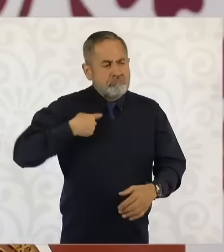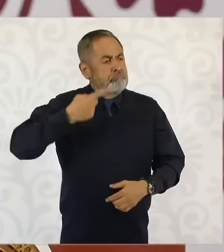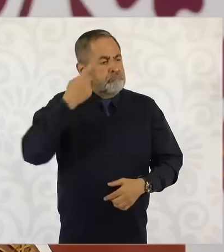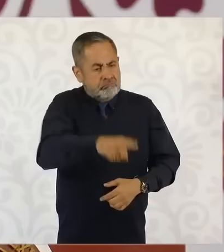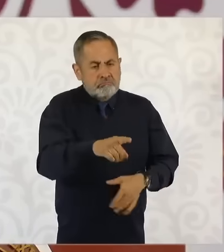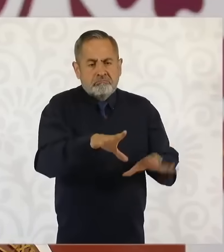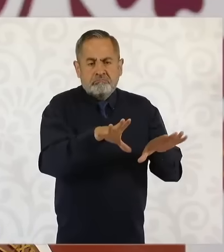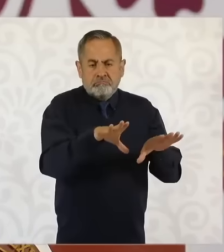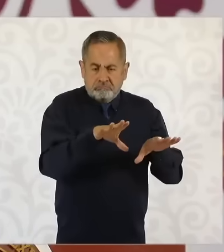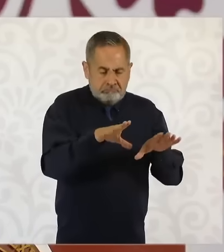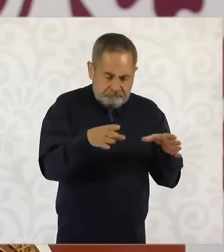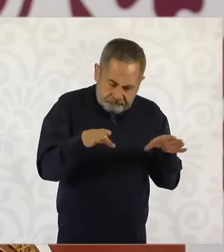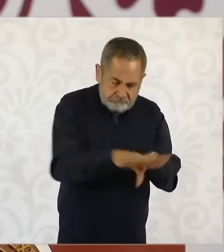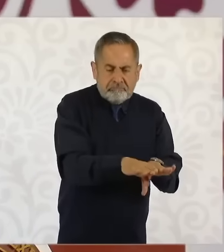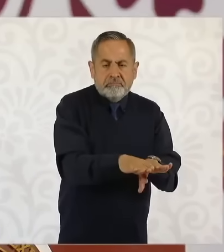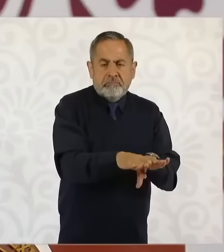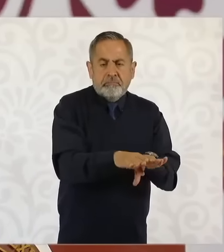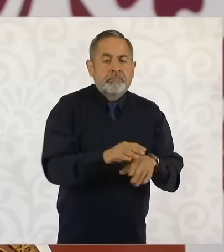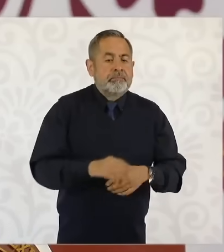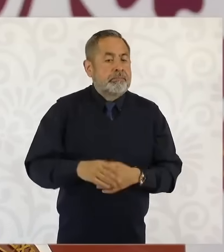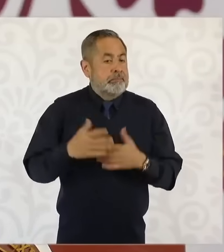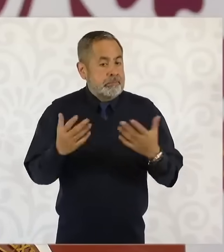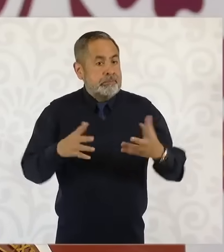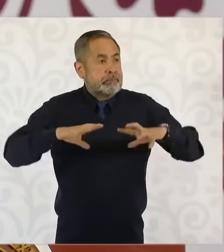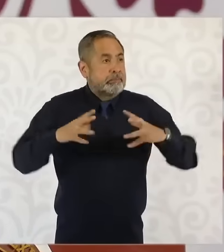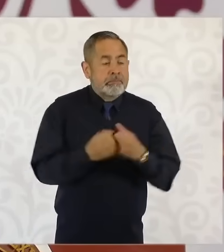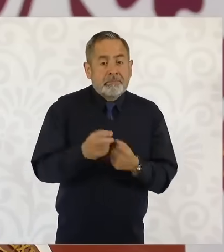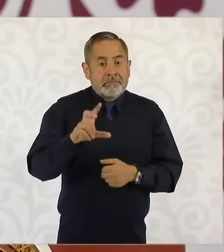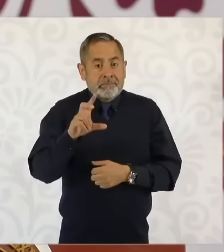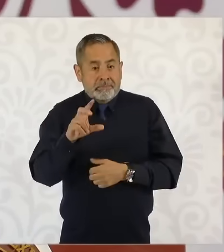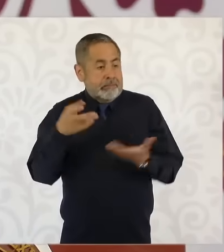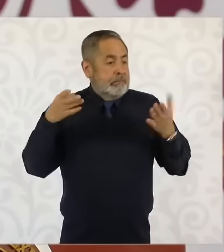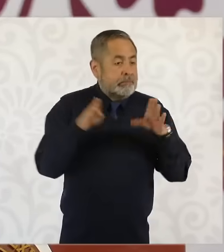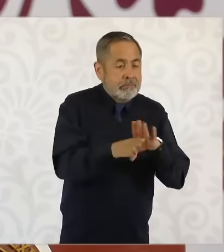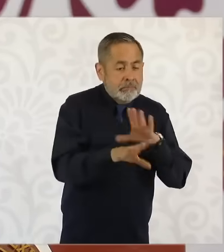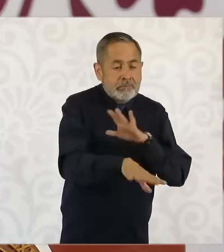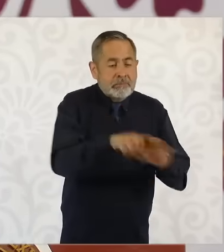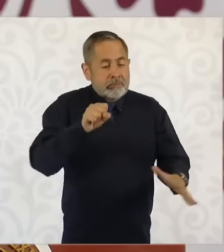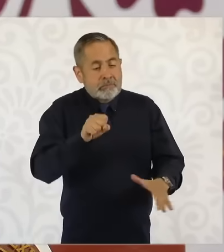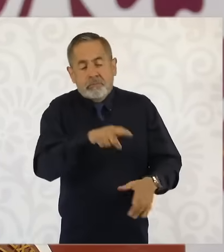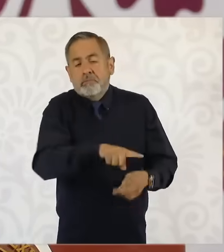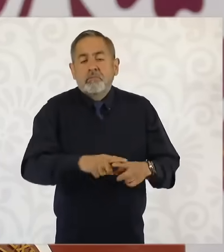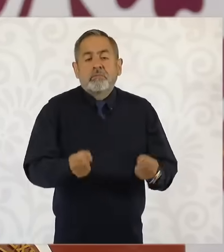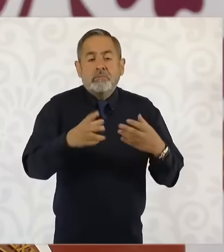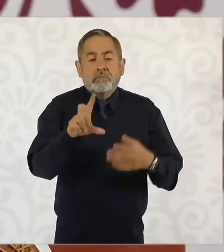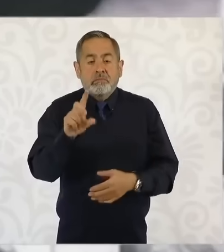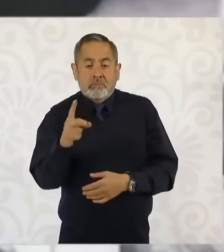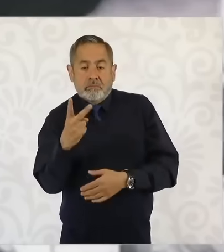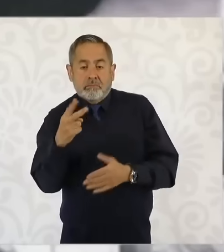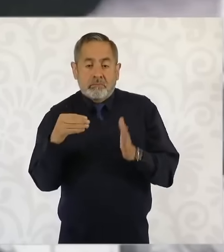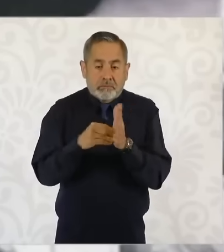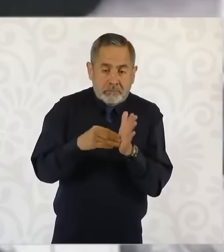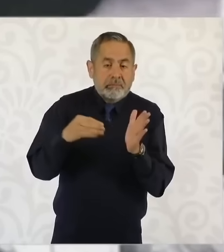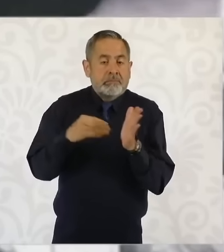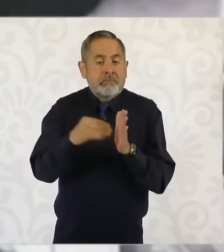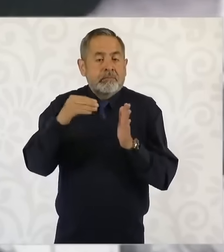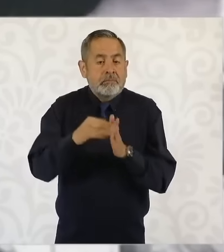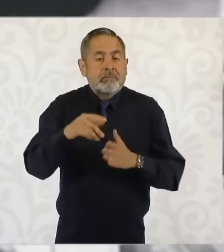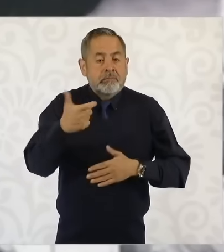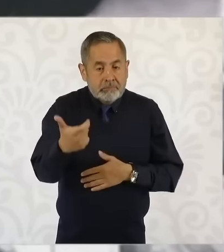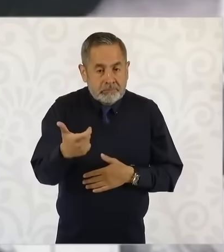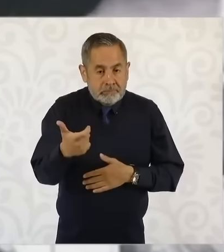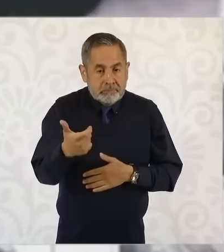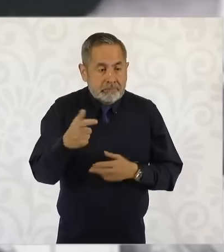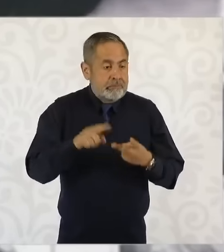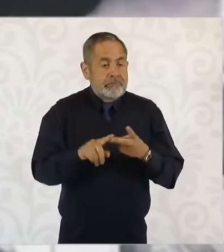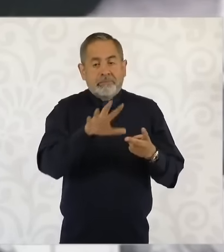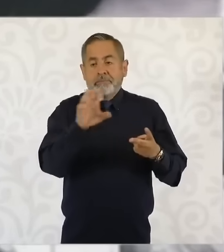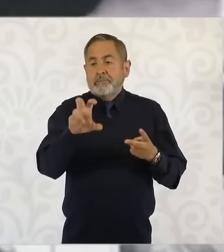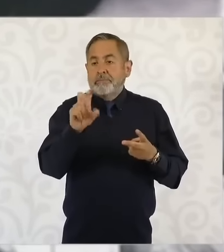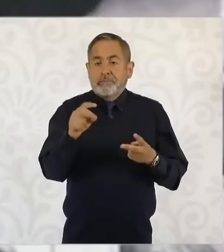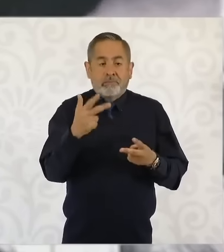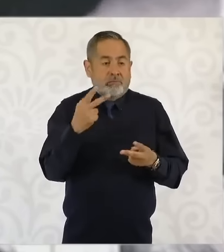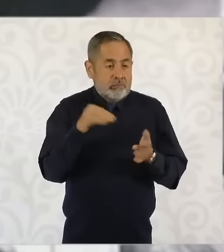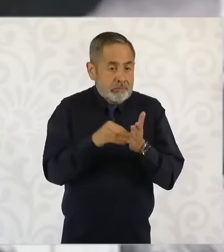financieras han bloqueado 32,000 millones de pesos 568.3 millones de dólares y 2,0000